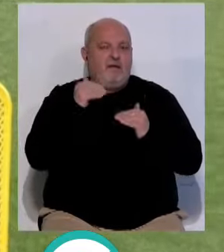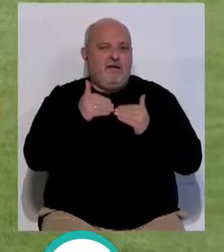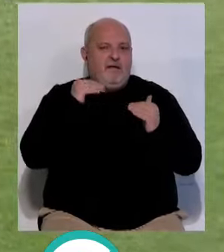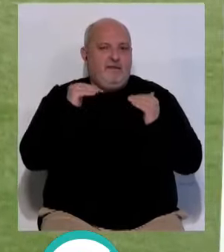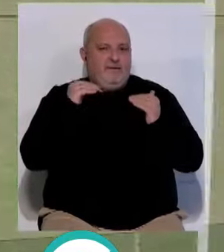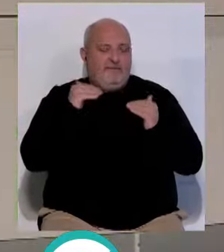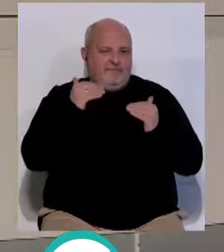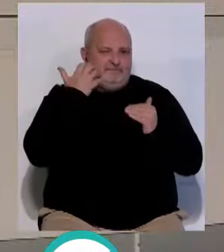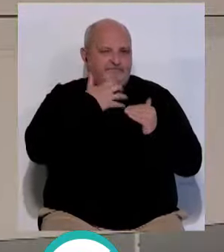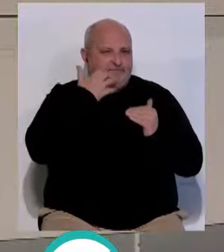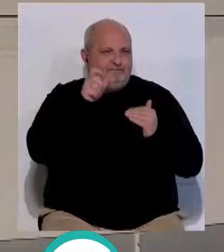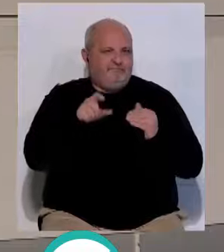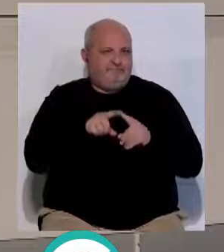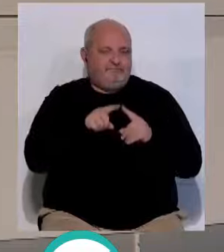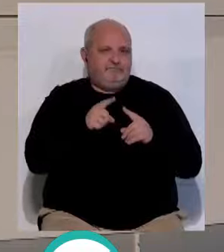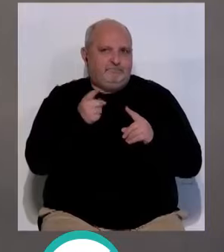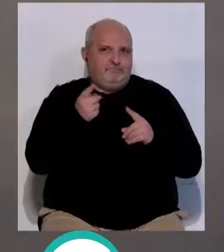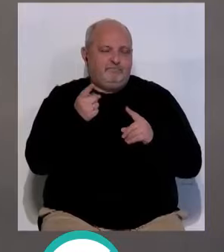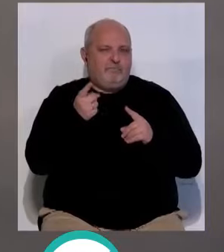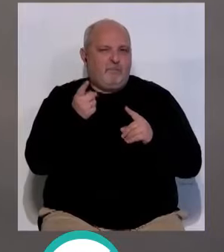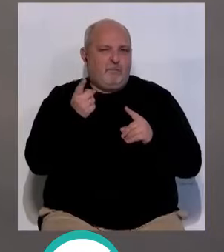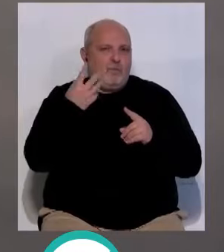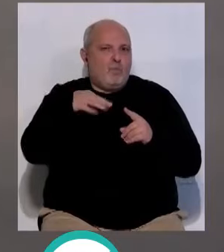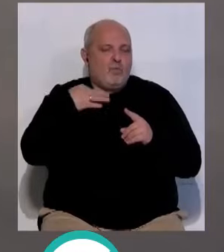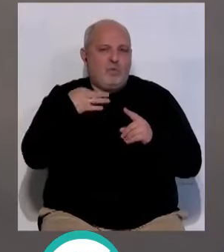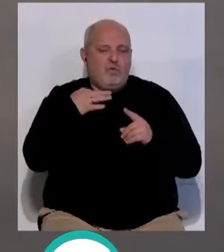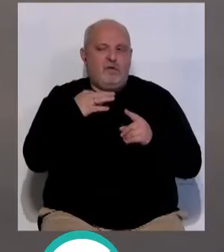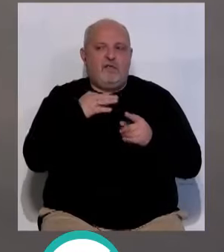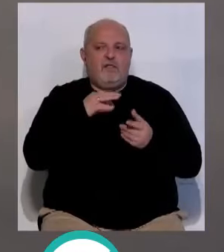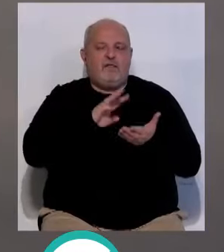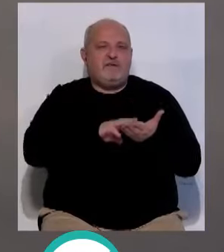veas pero es raro o sea una baja y además que es el único pivote defensivo Es verdad yo intentando